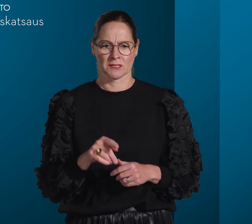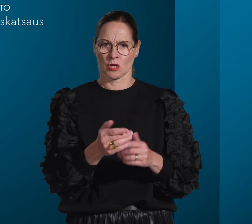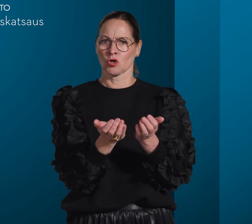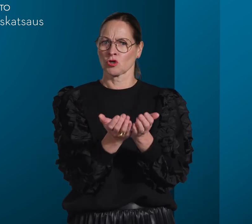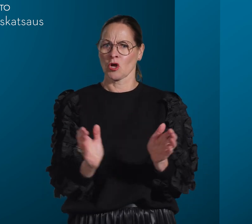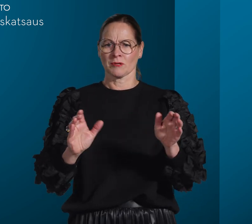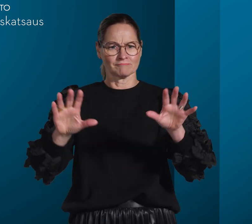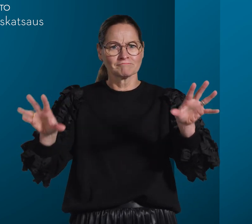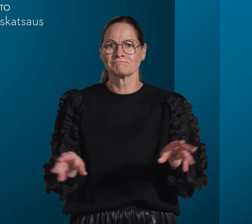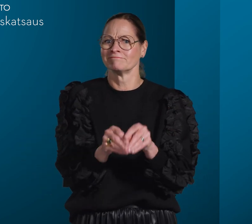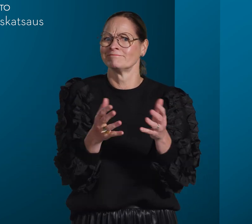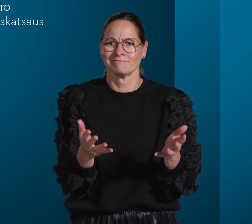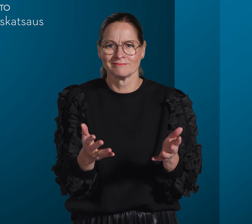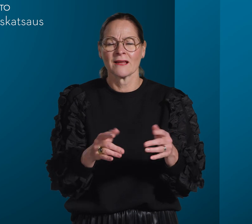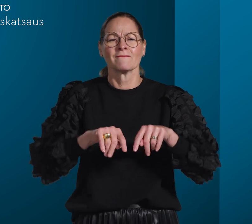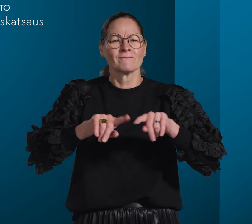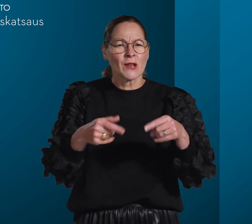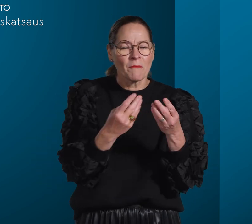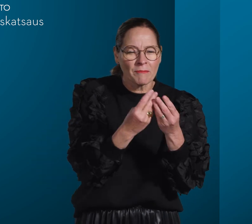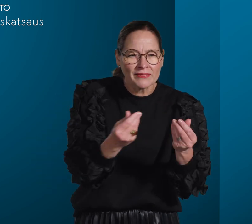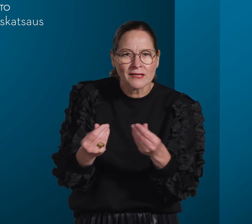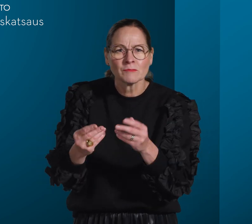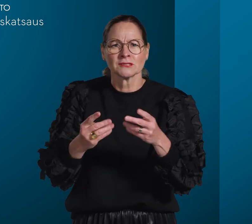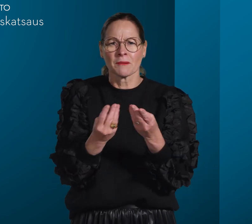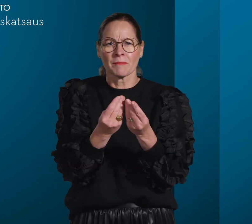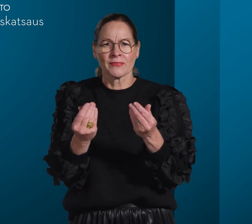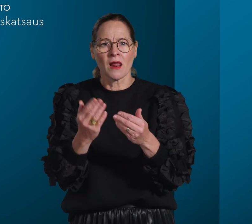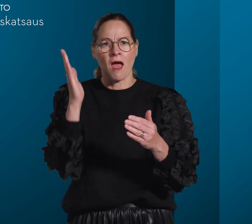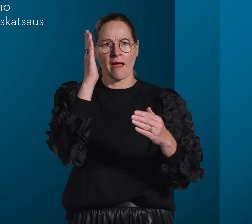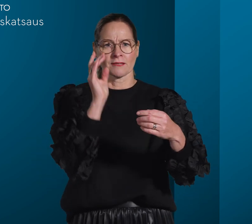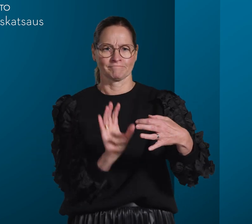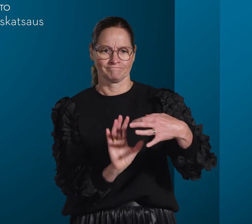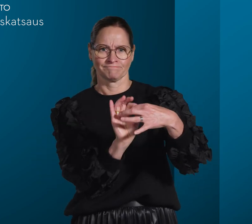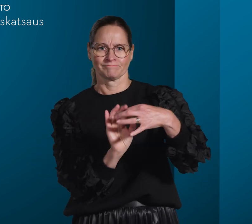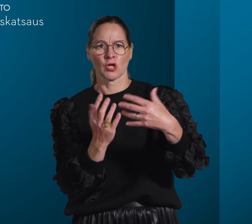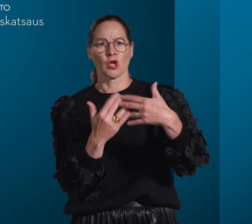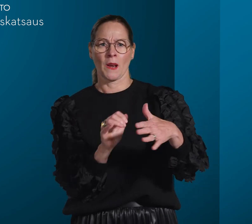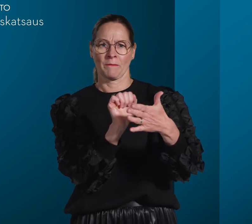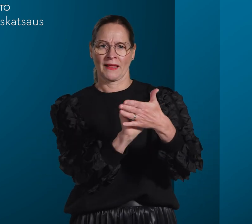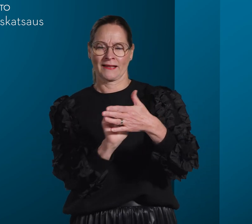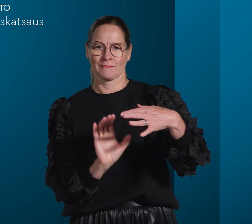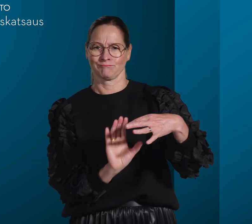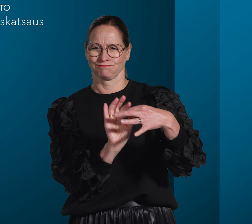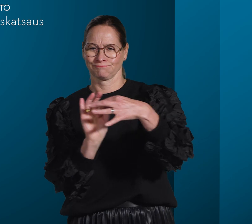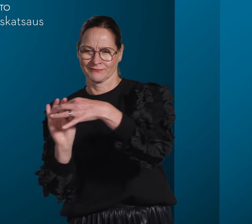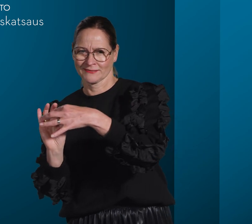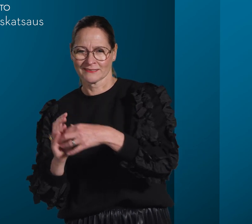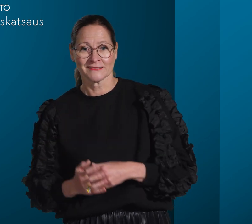Korpus koostuu videomateriaalista sekä materiaaleihin - ajallisesti sidotuista koneluettavia merkinnöistä.